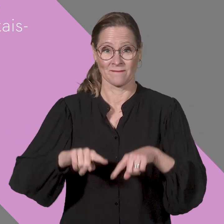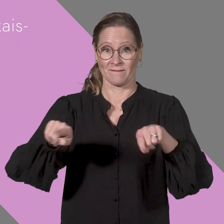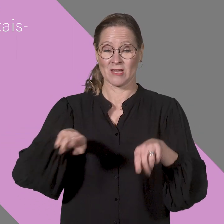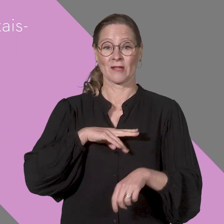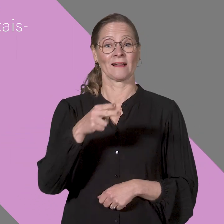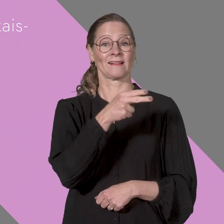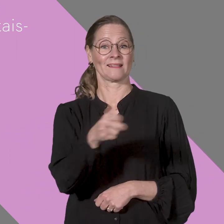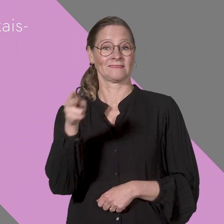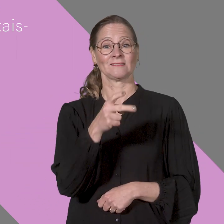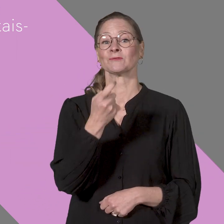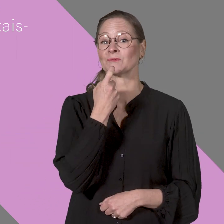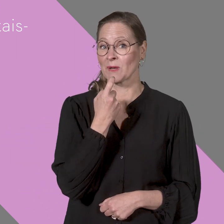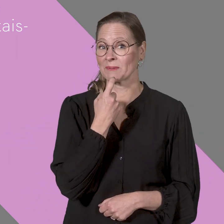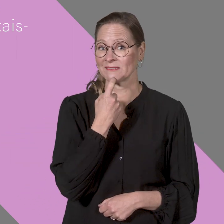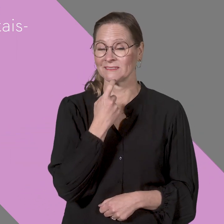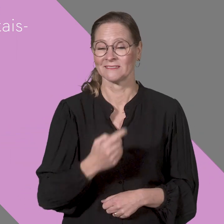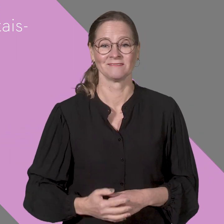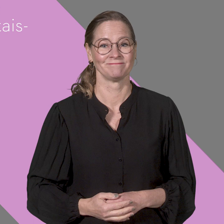Video on tekstitetty suomeksi.